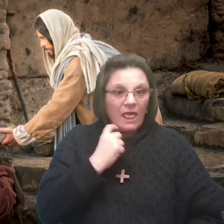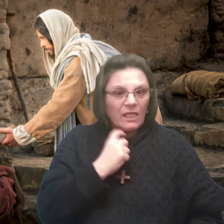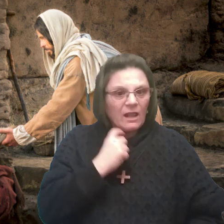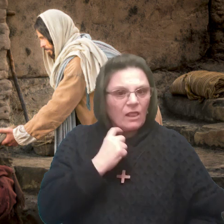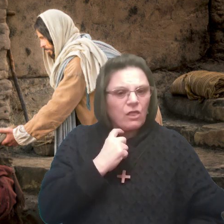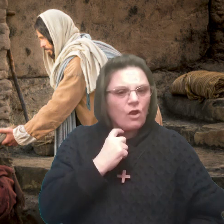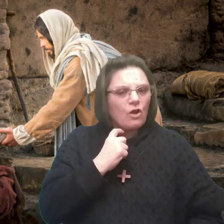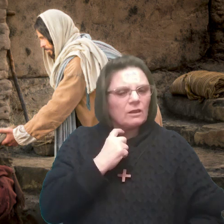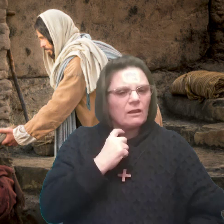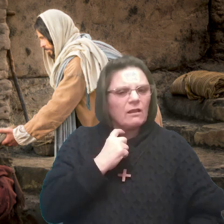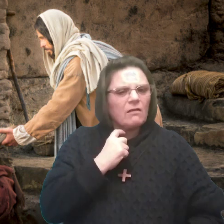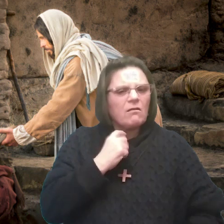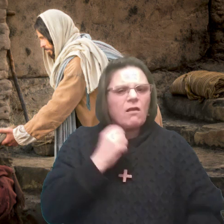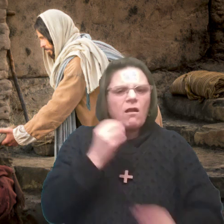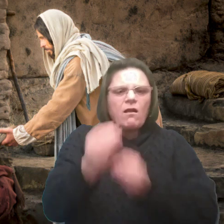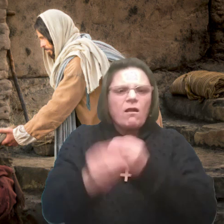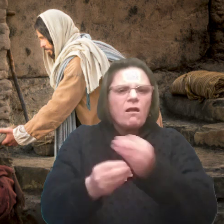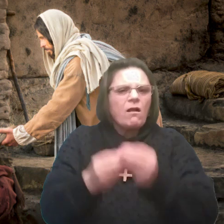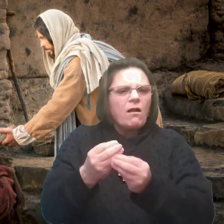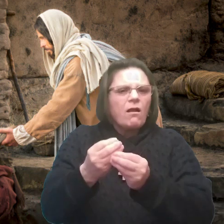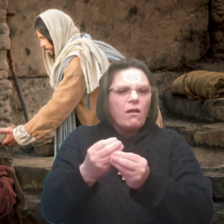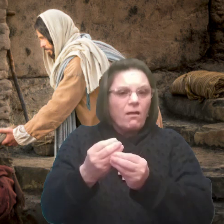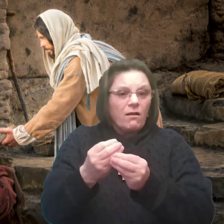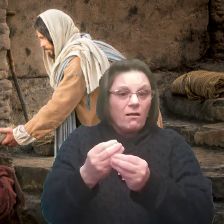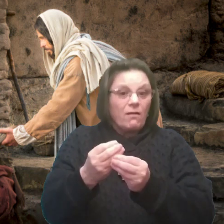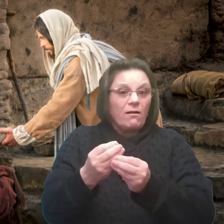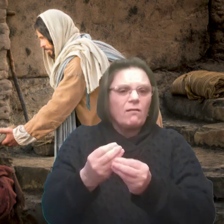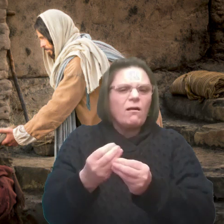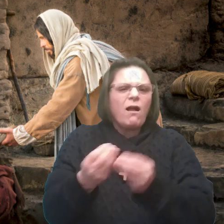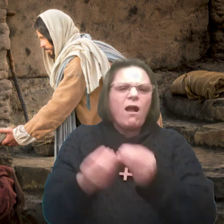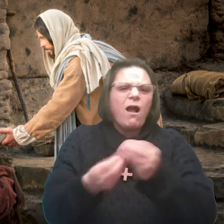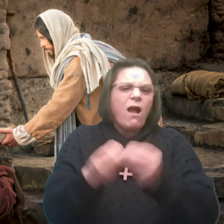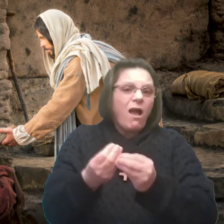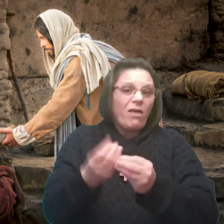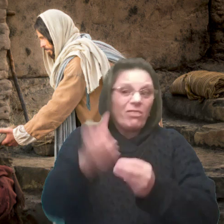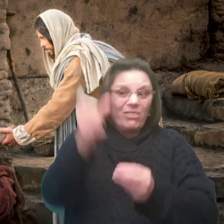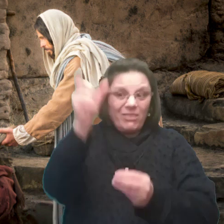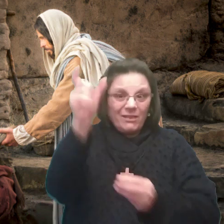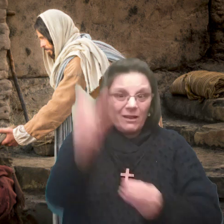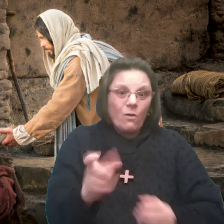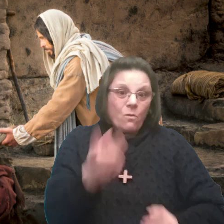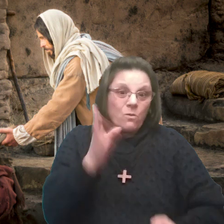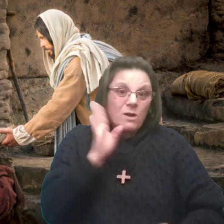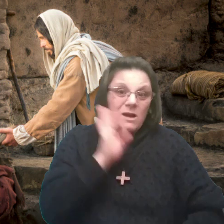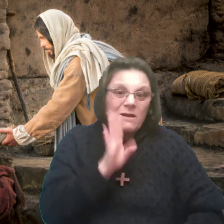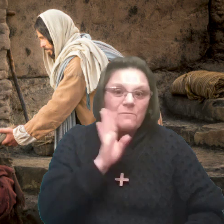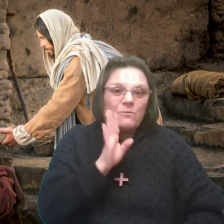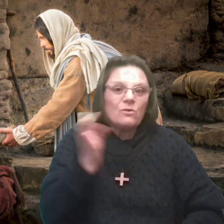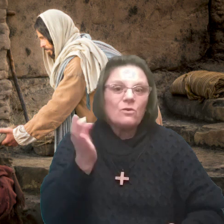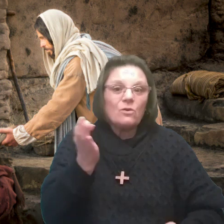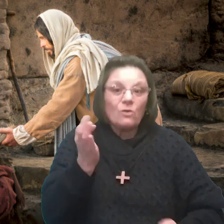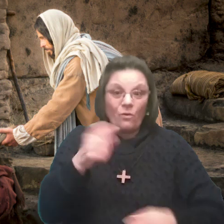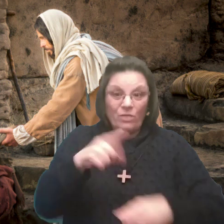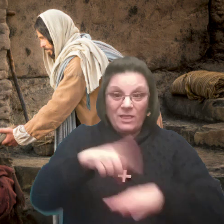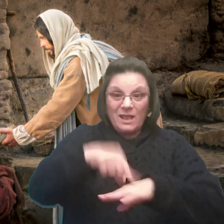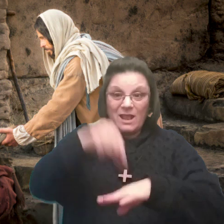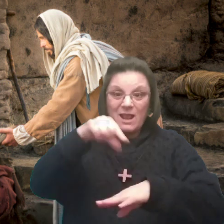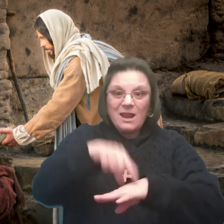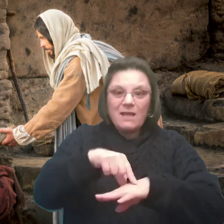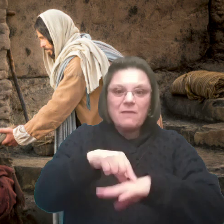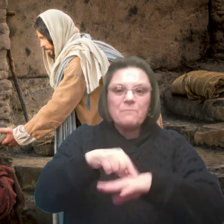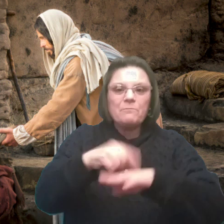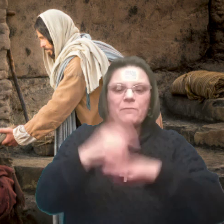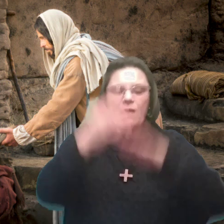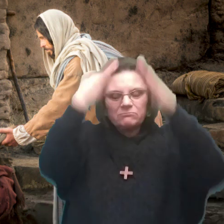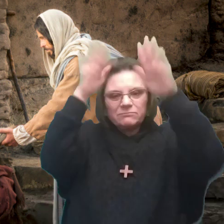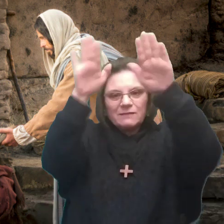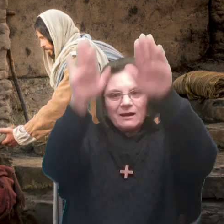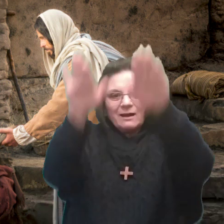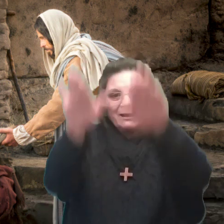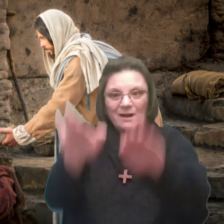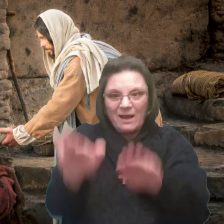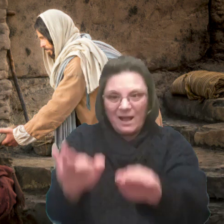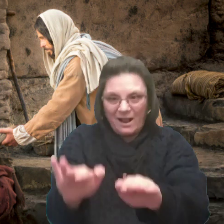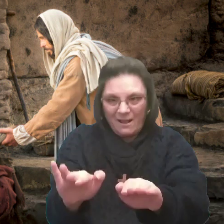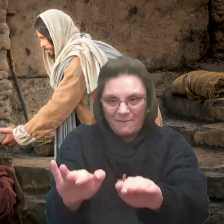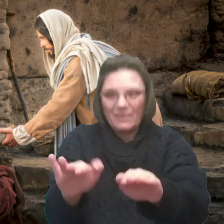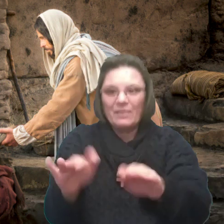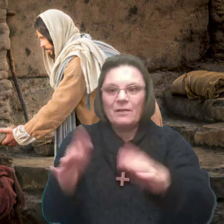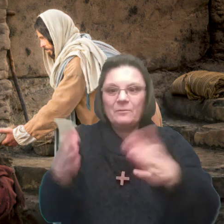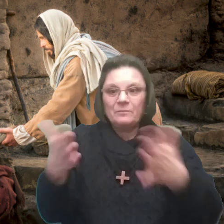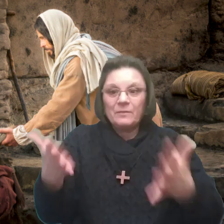El sacerdote lo declarará impuro de lepra en la cabeza.